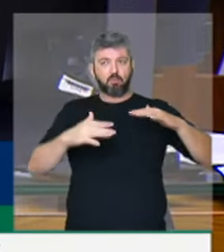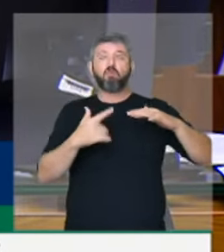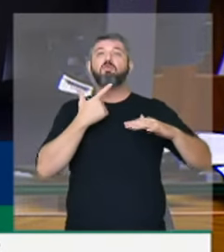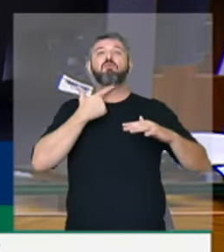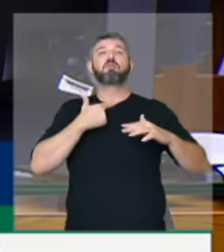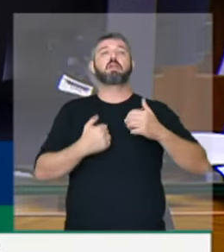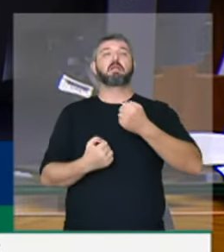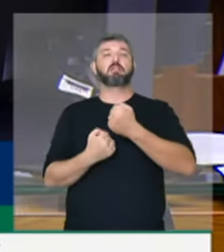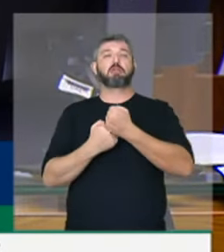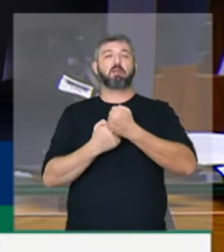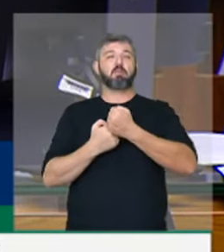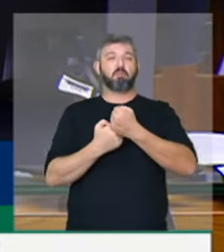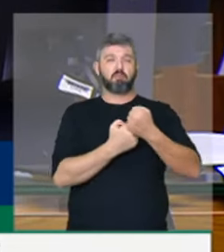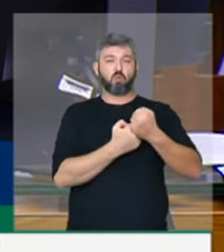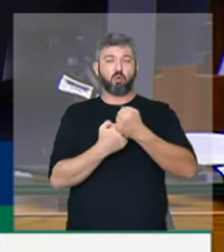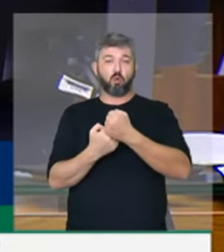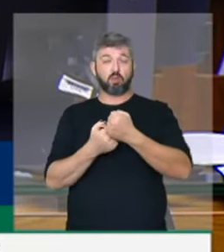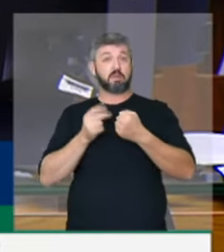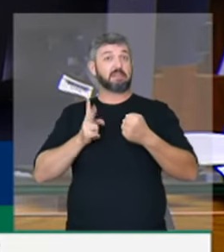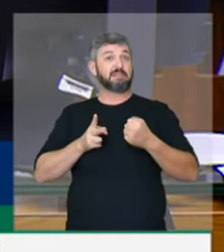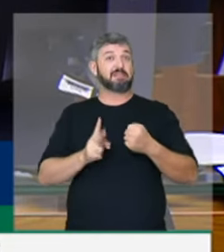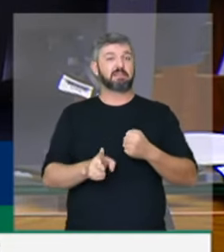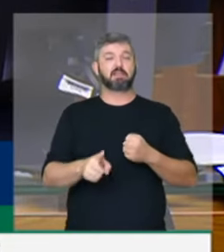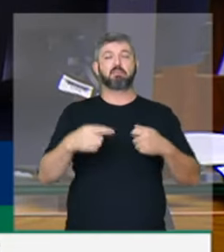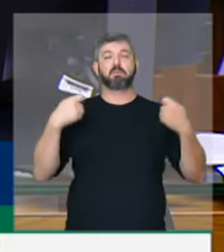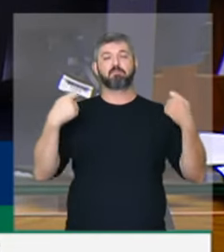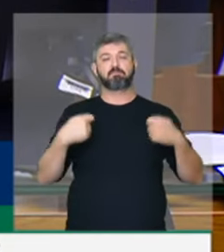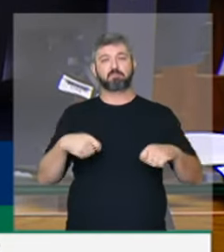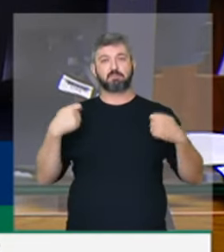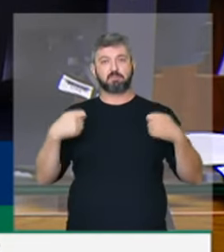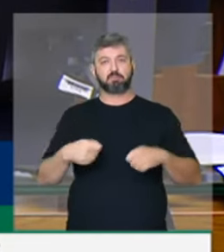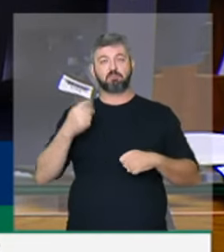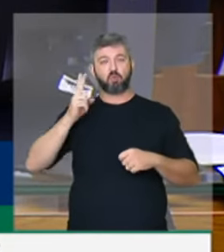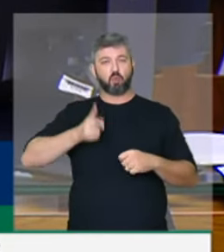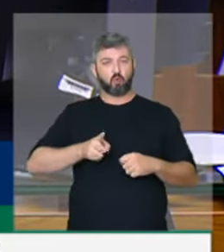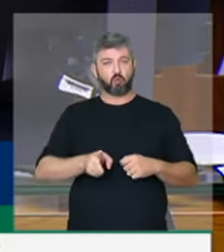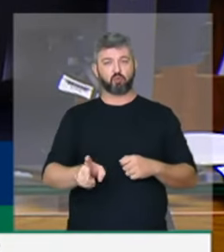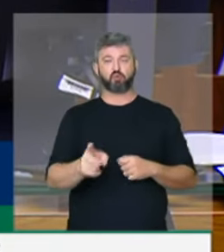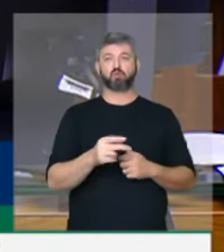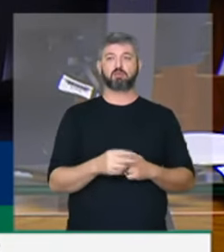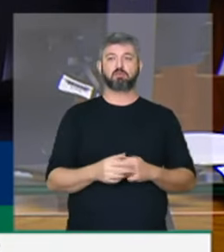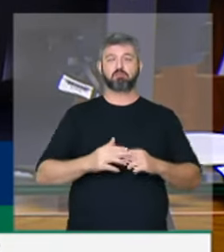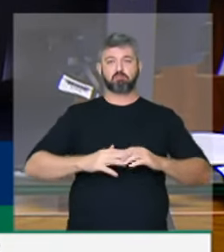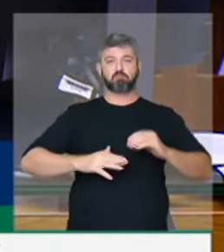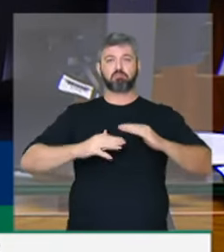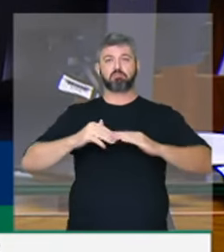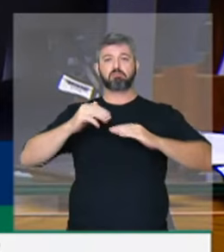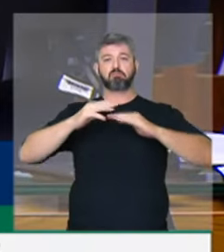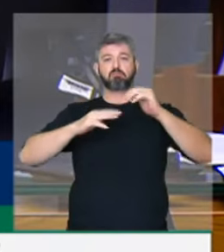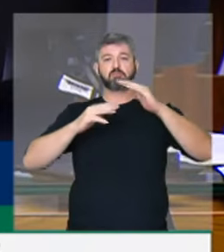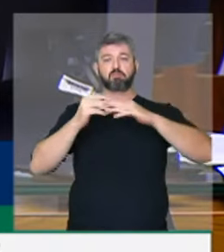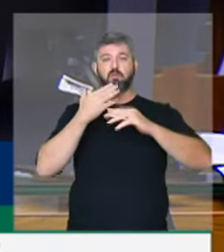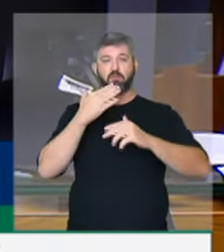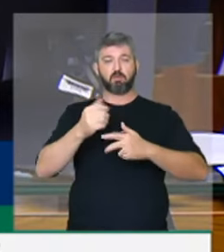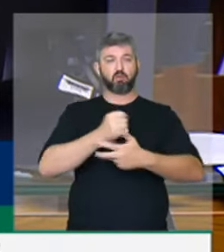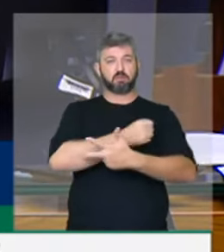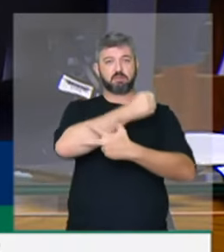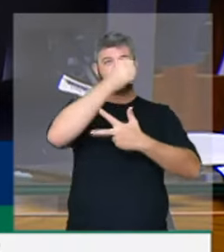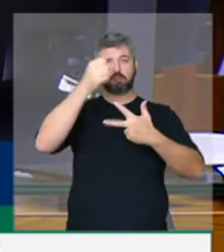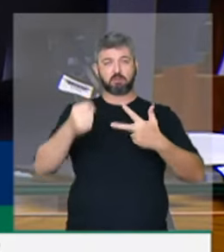NECESSÁRIO MANTER... E CONSTRUIR.... COM OS DEMAIS PODERES DURANTE ESSES MOMENTOS DRAMÁTICOS DA PANDEMIA E